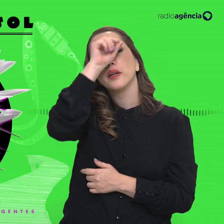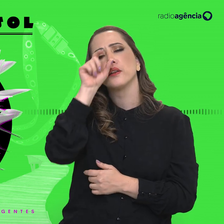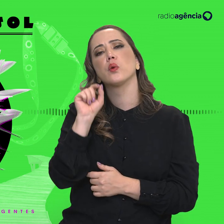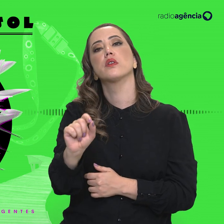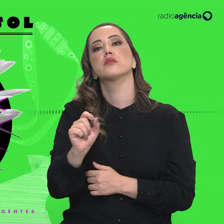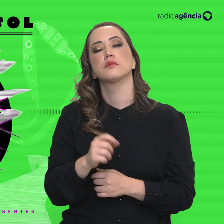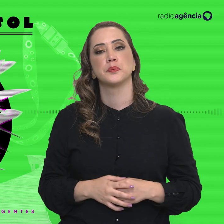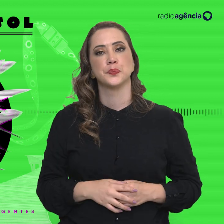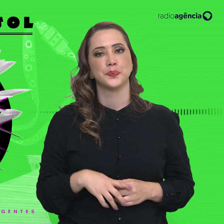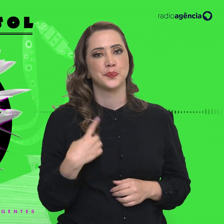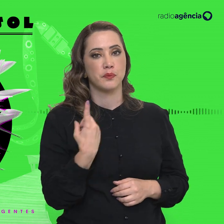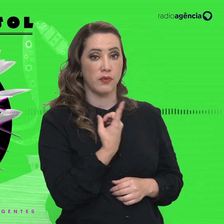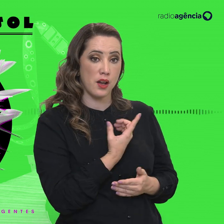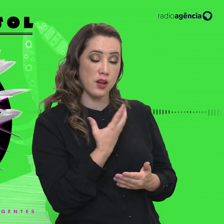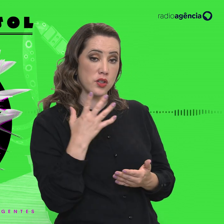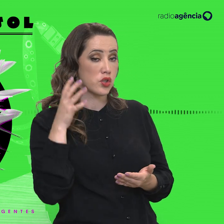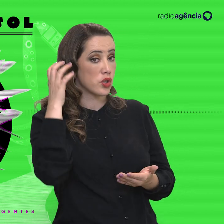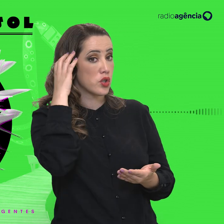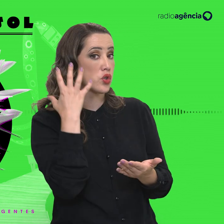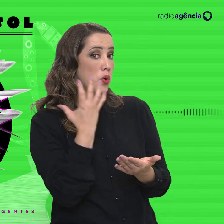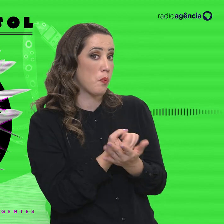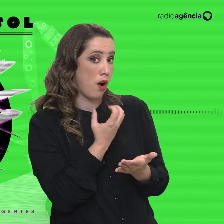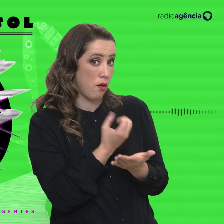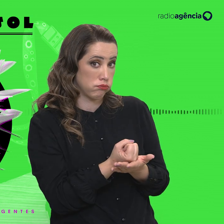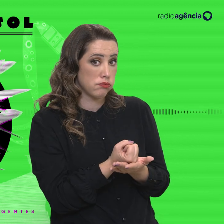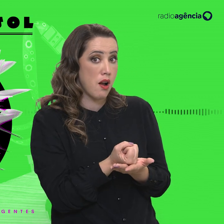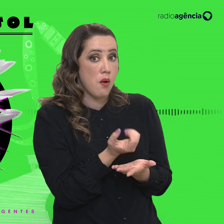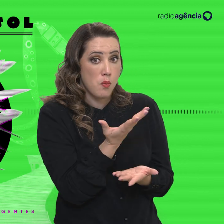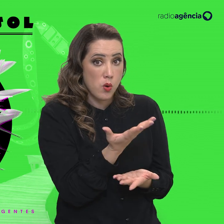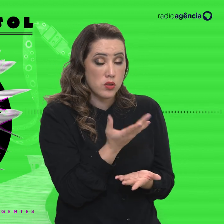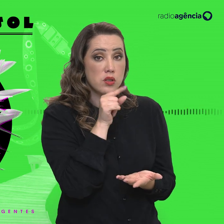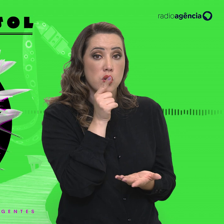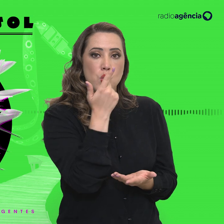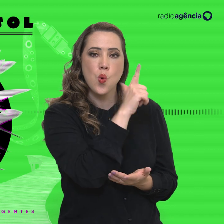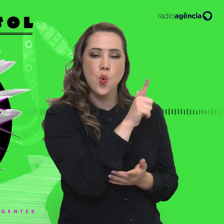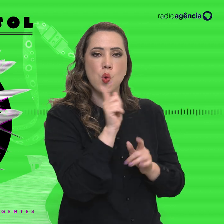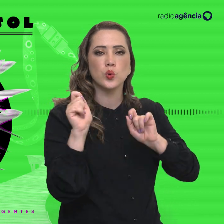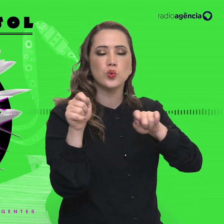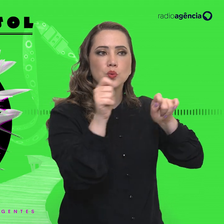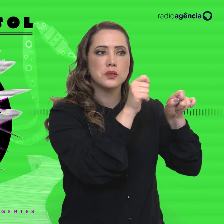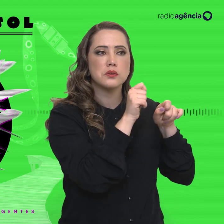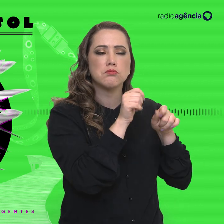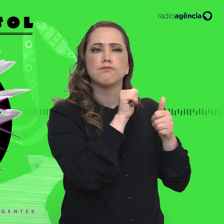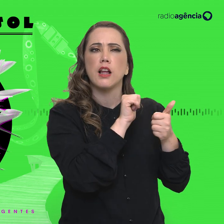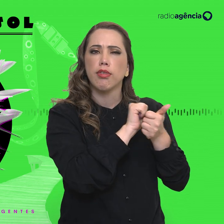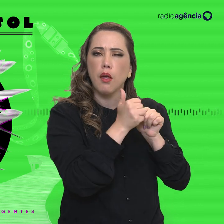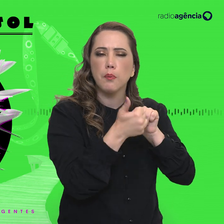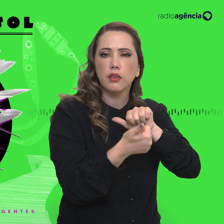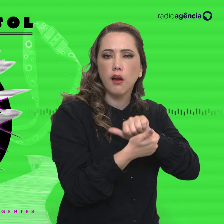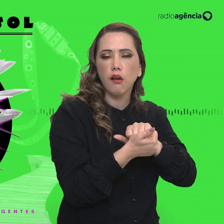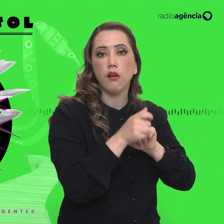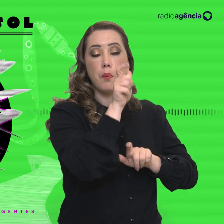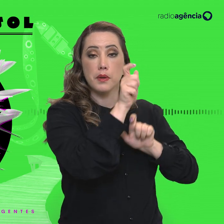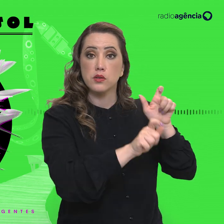[Leyberson] A gente tá fazendo um podcast em áudio e, cada vez mais, ele tá ganhando outras caras, outros formatos, com pessoas que não ouvem,